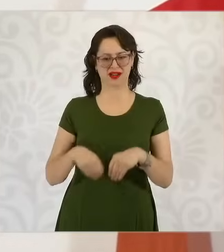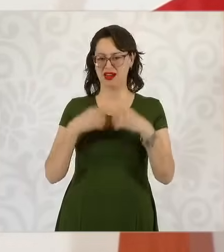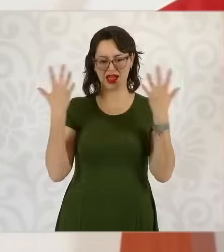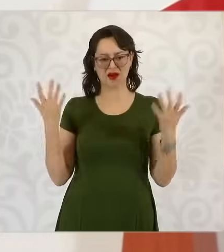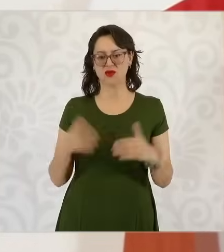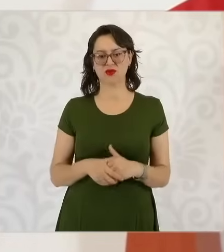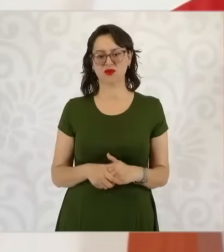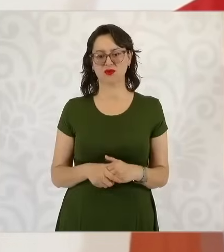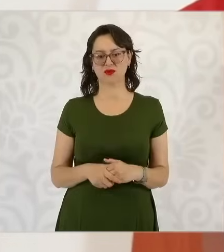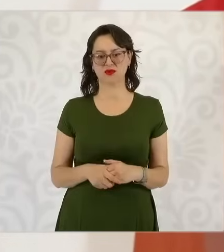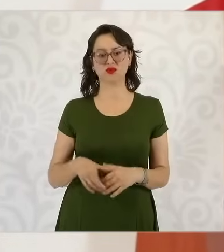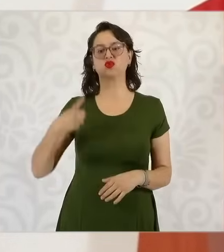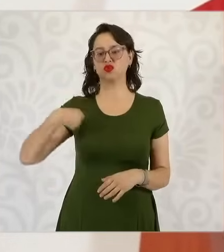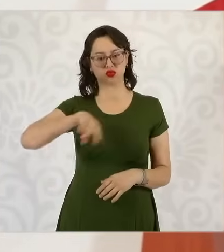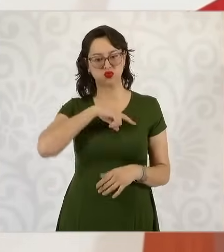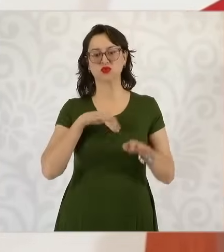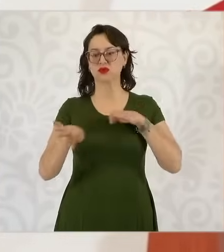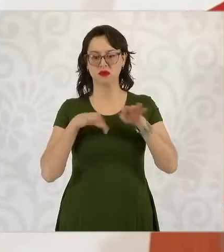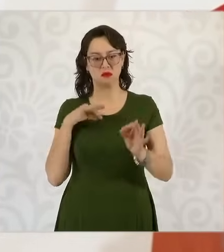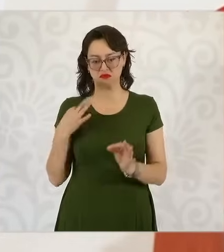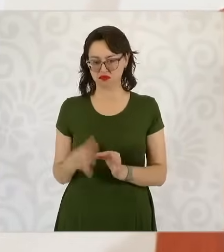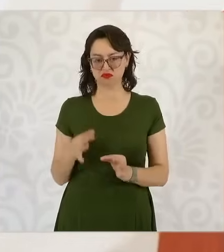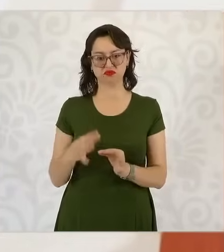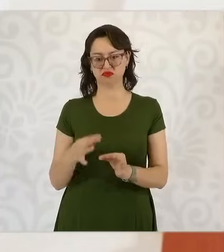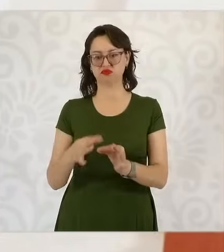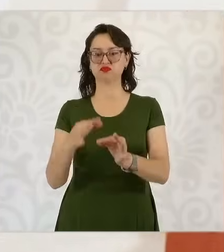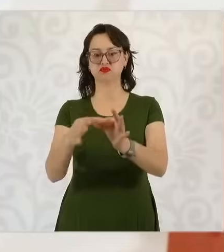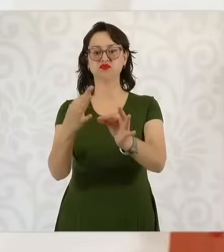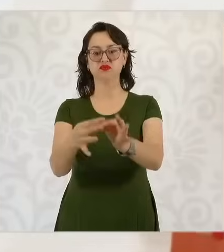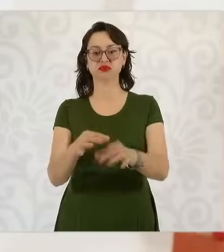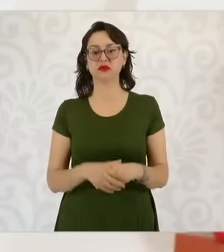y nosotros estamos haciendo nuestro trabajo el tema aquí